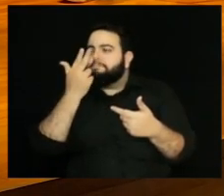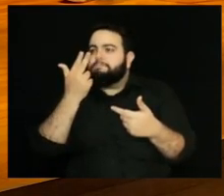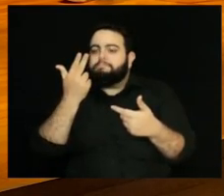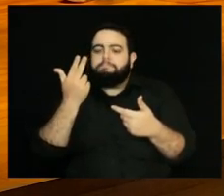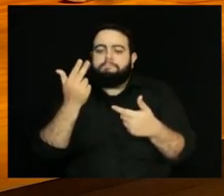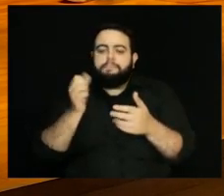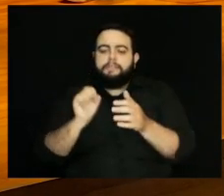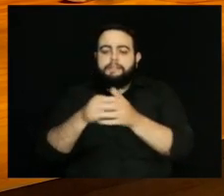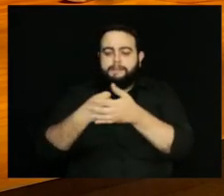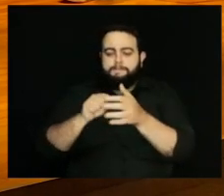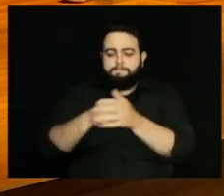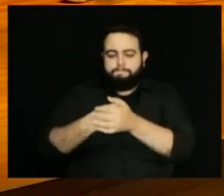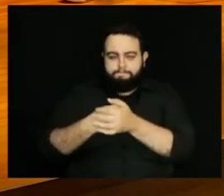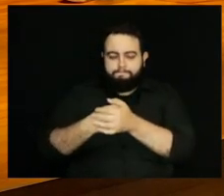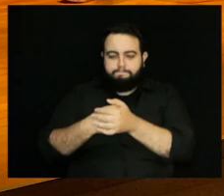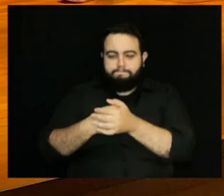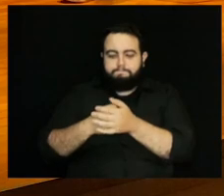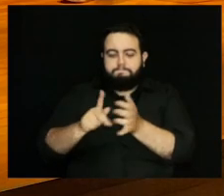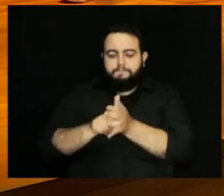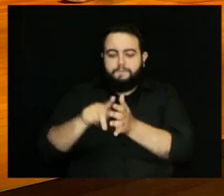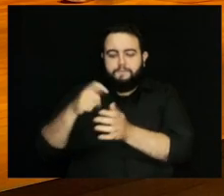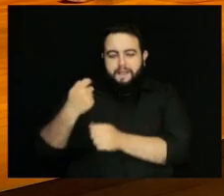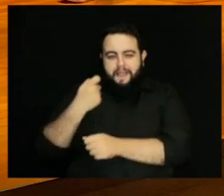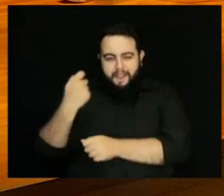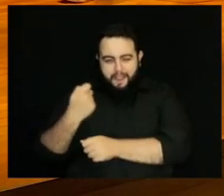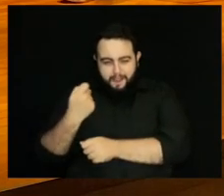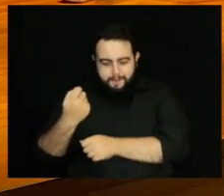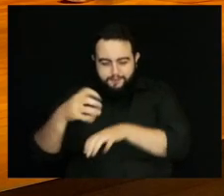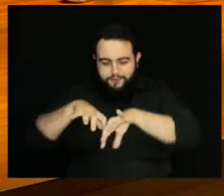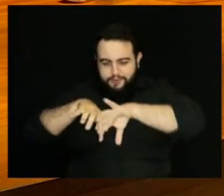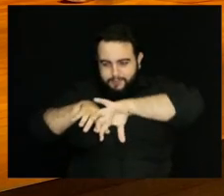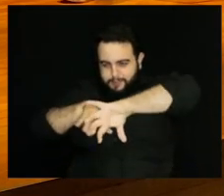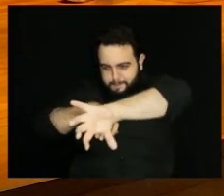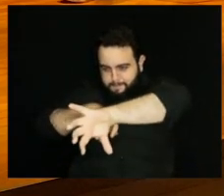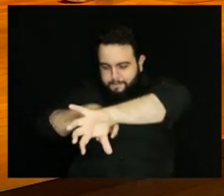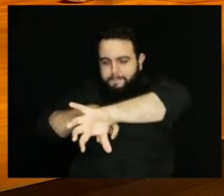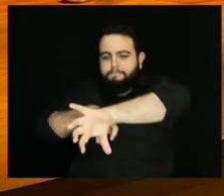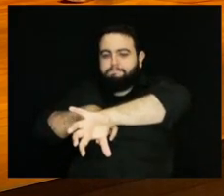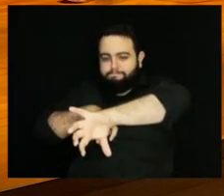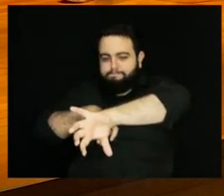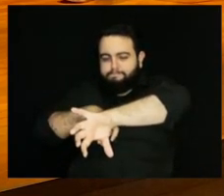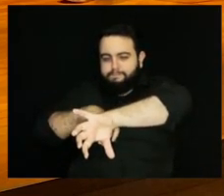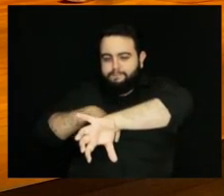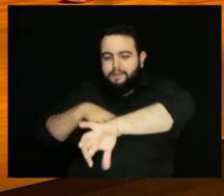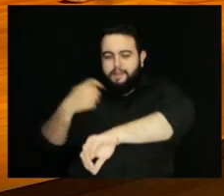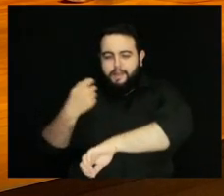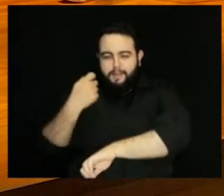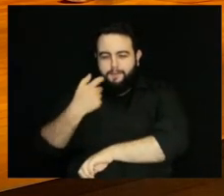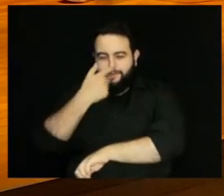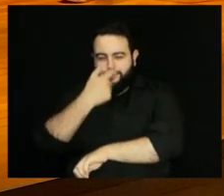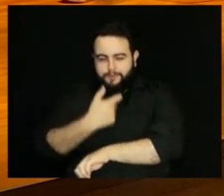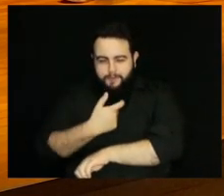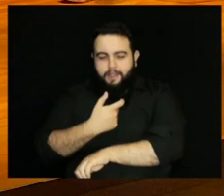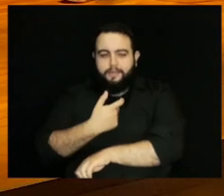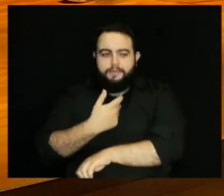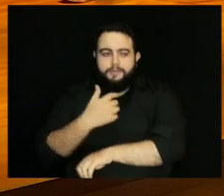ensimesmamento gaúcho né essa é a relação meio dodói que gaúcho tem, meio psicanalítica assim, de